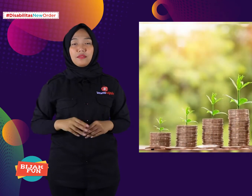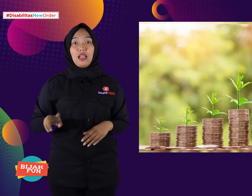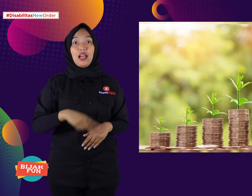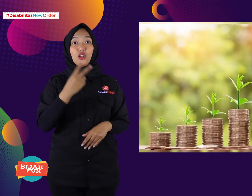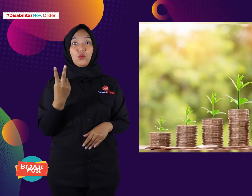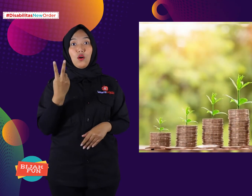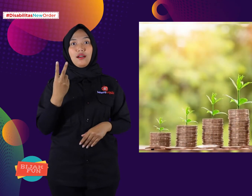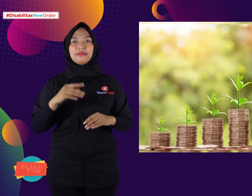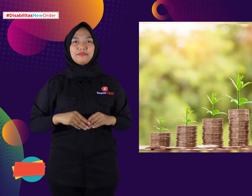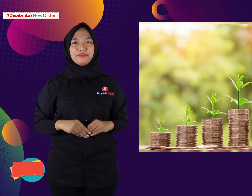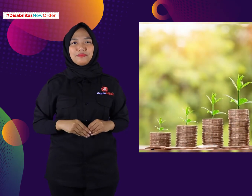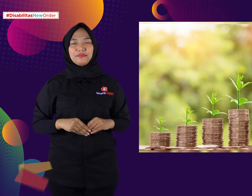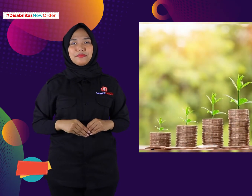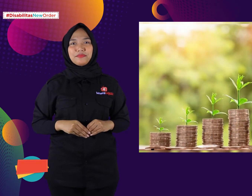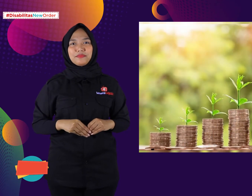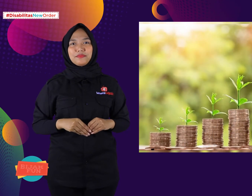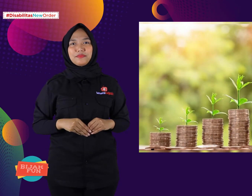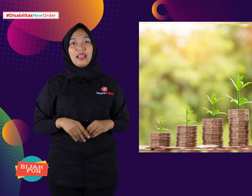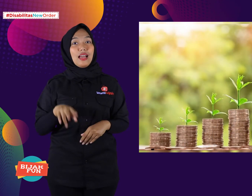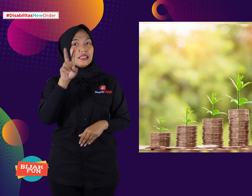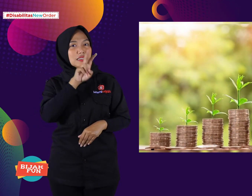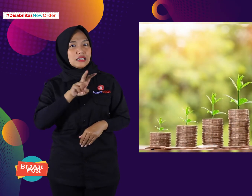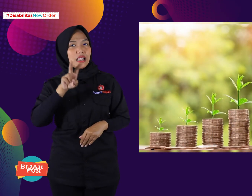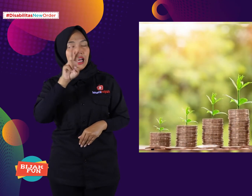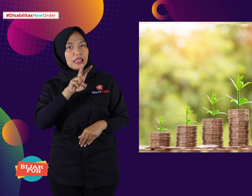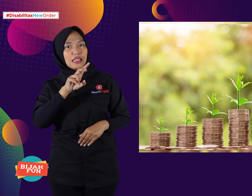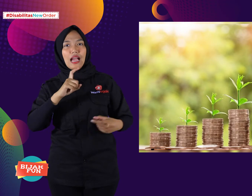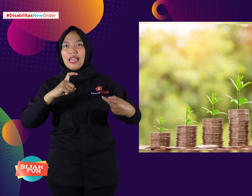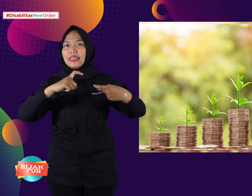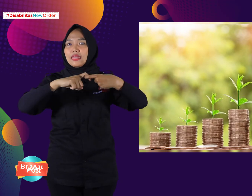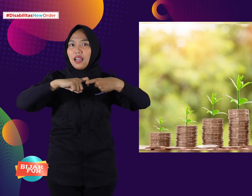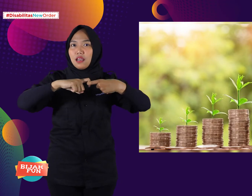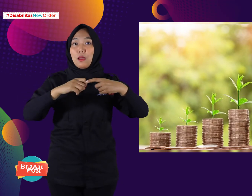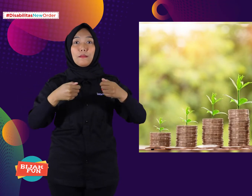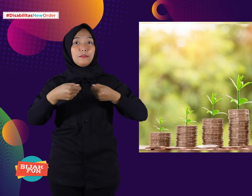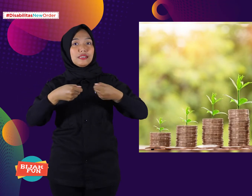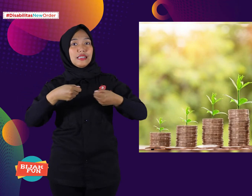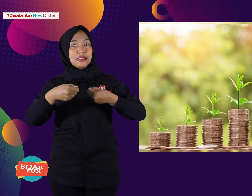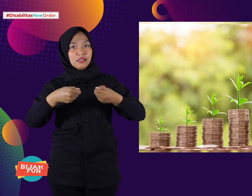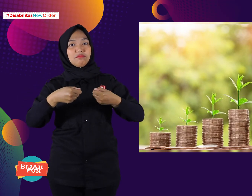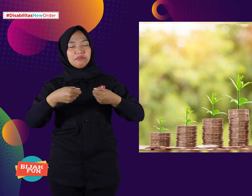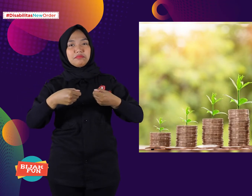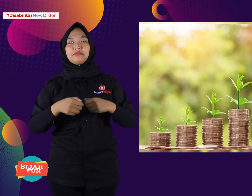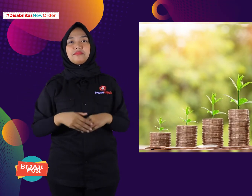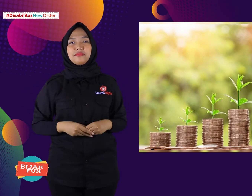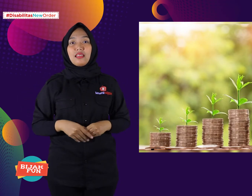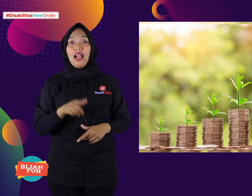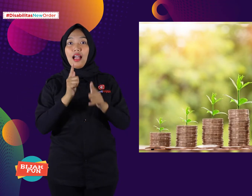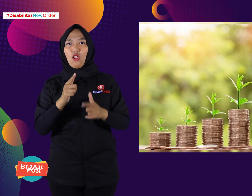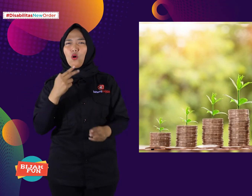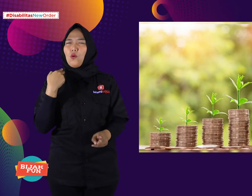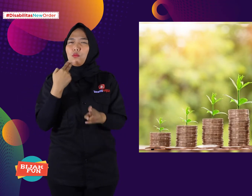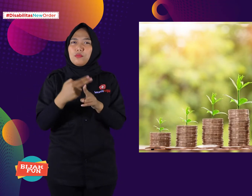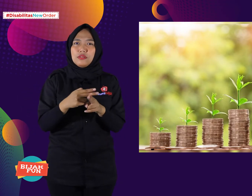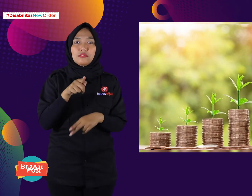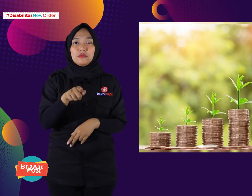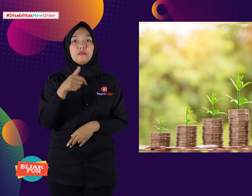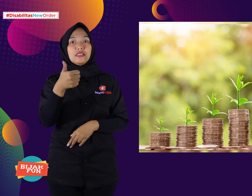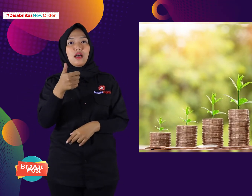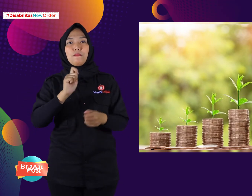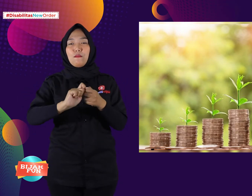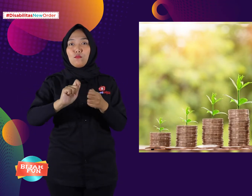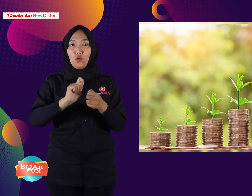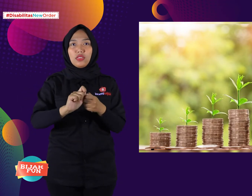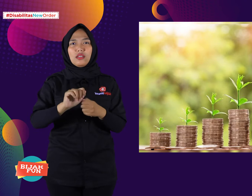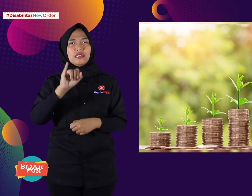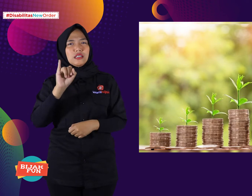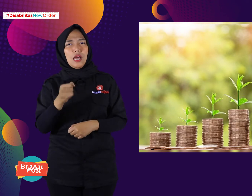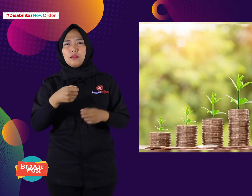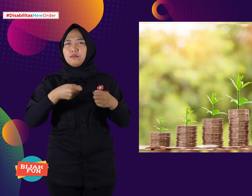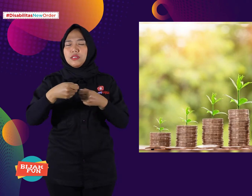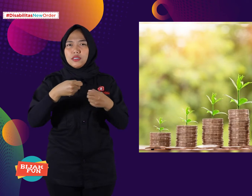2. Cari kaitan dengan bisnis, kalau hobi kamu bisa dibuat menjadi bisnis,